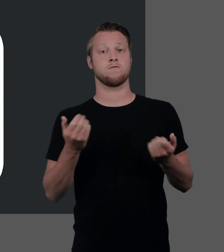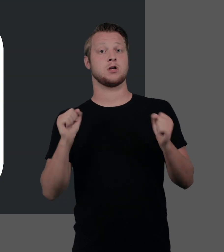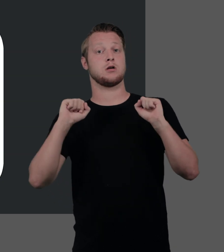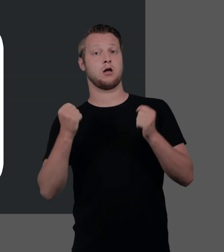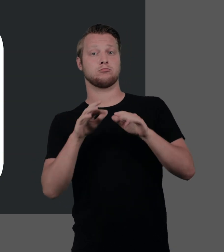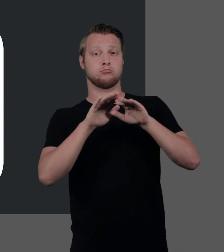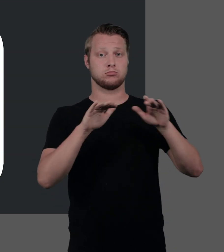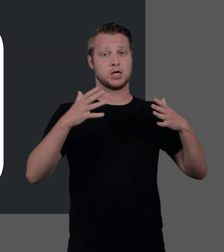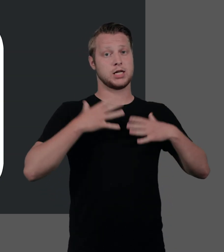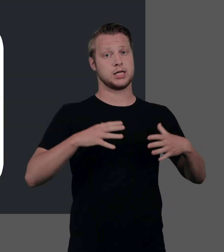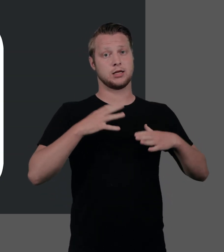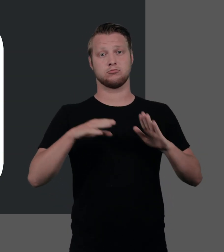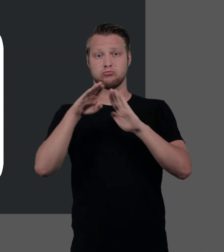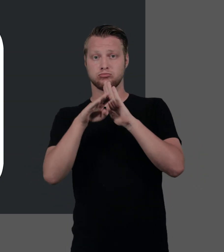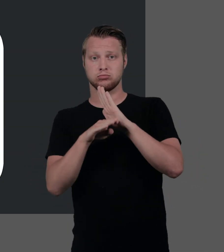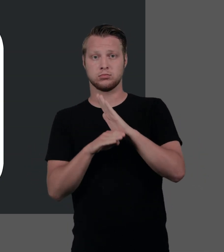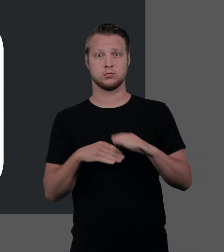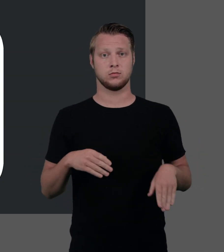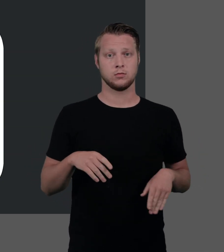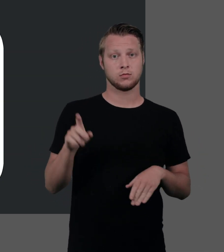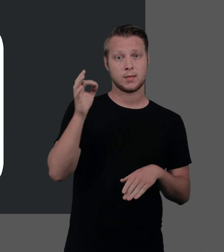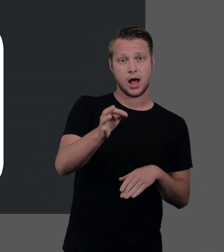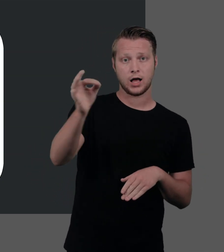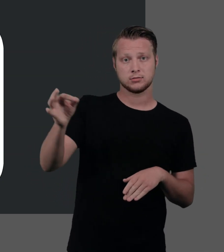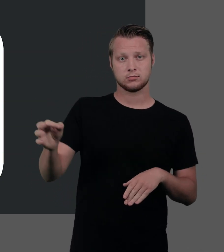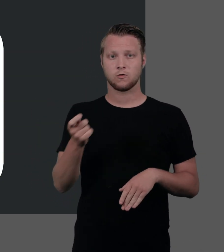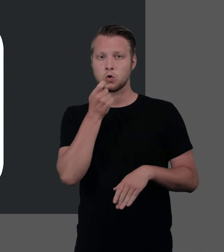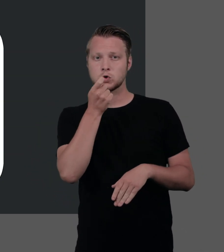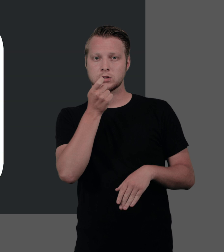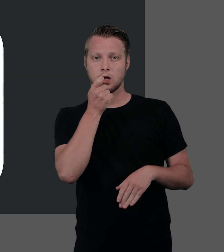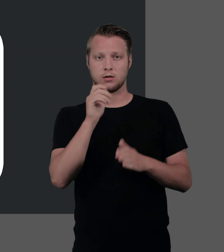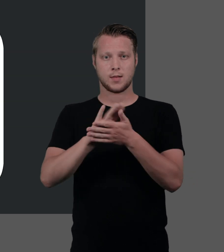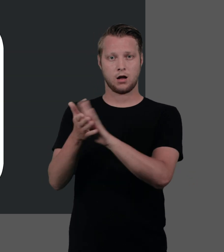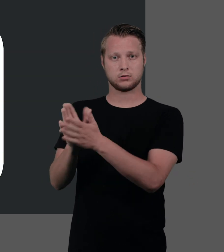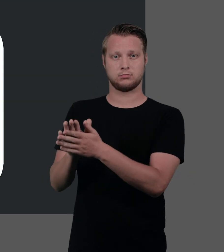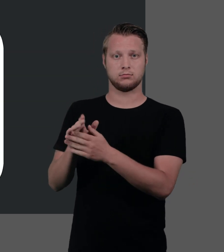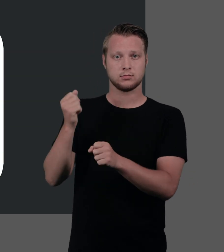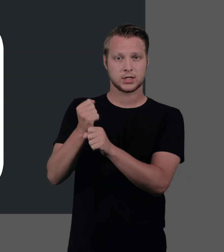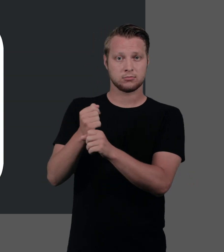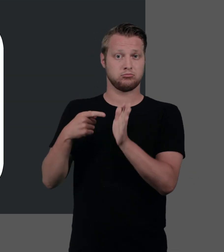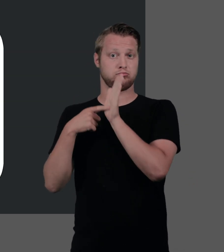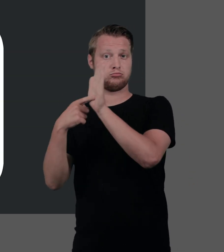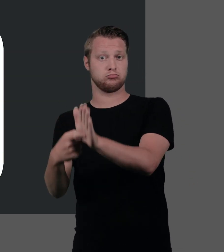Natuurlijk kunnen er verschillende kledingvoorschriften gelden op plaatsen waar voedsel wordt verwerkt